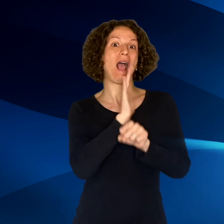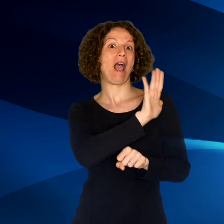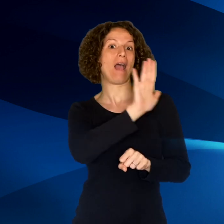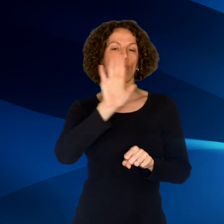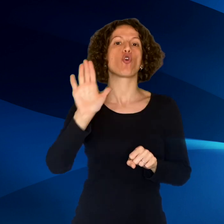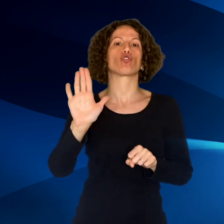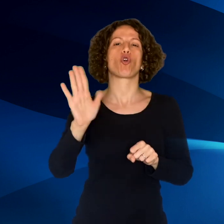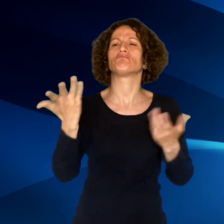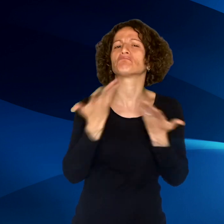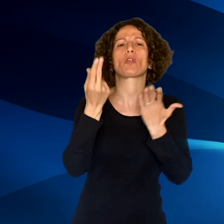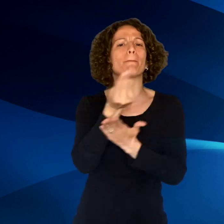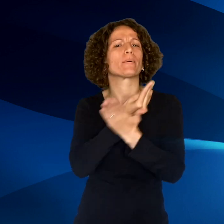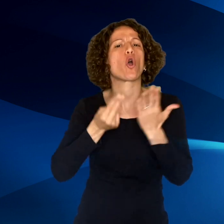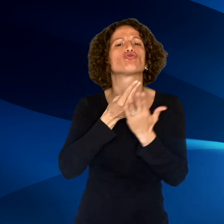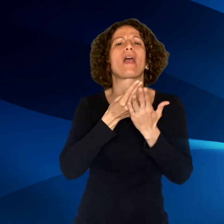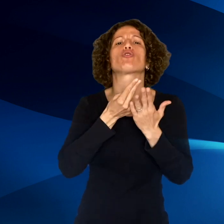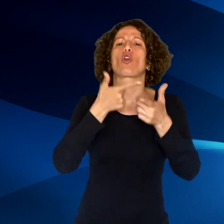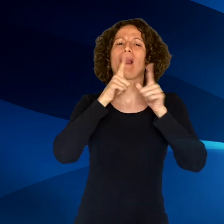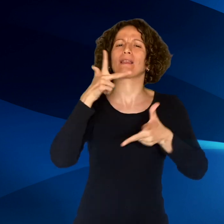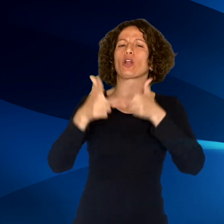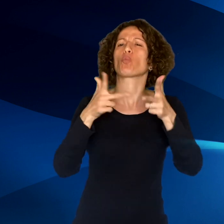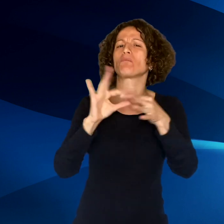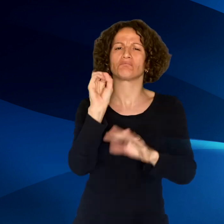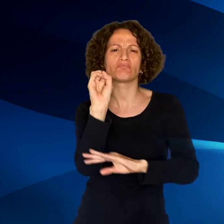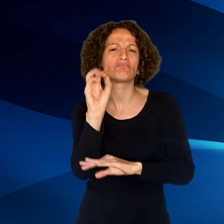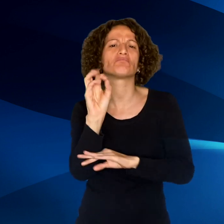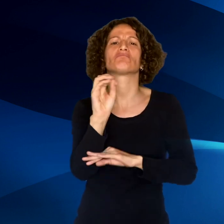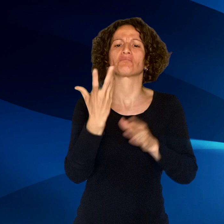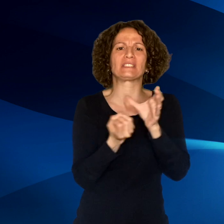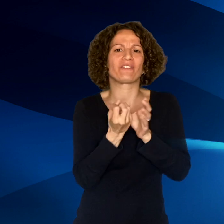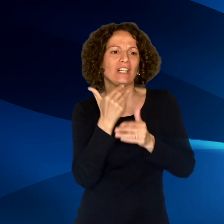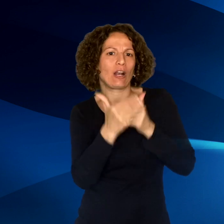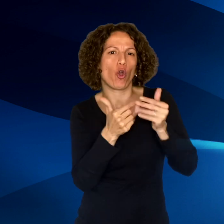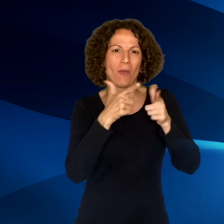dovrebbero integrare nelle loro azioni il principio secondo cui sono le comunità Sorde e le organizzazioni guidate da persone sorde